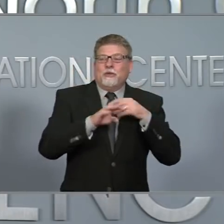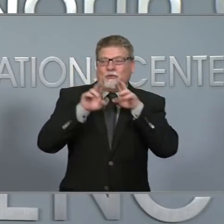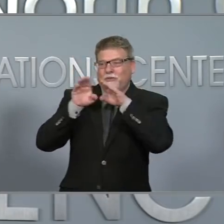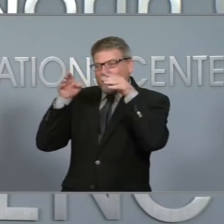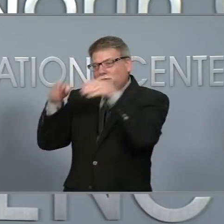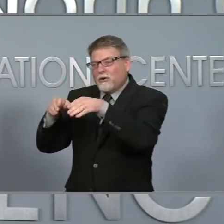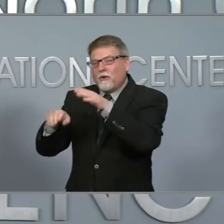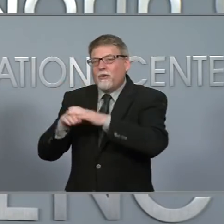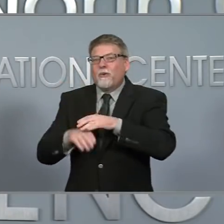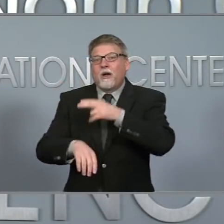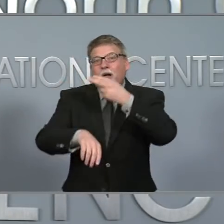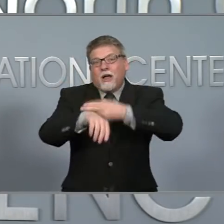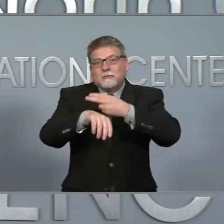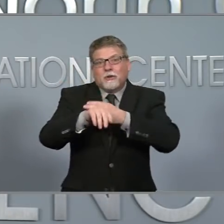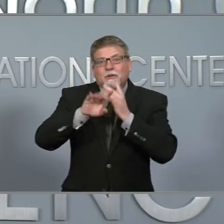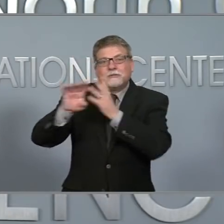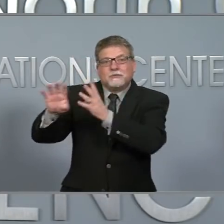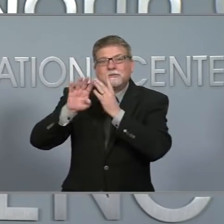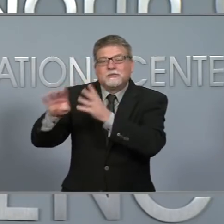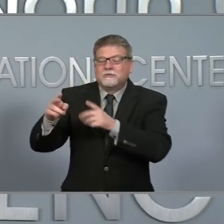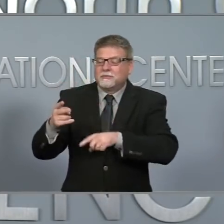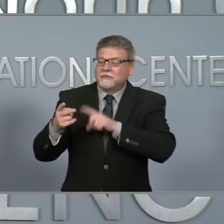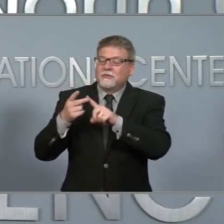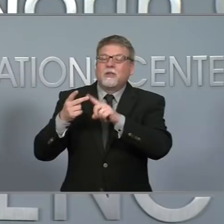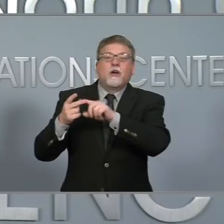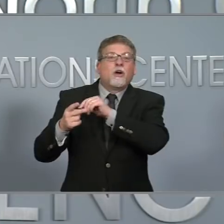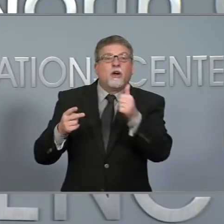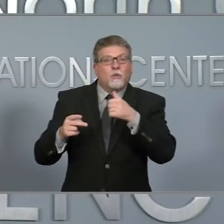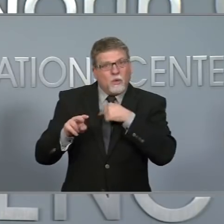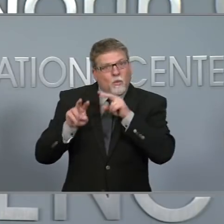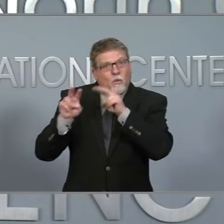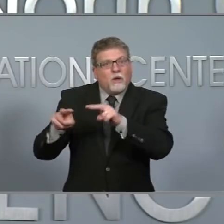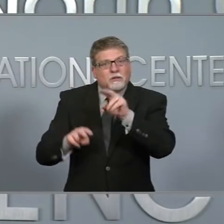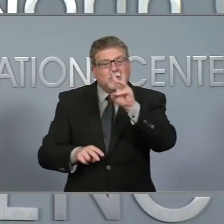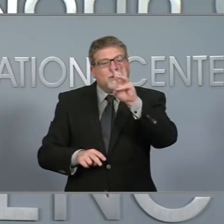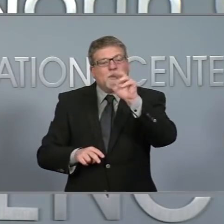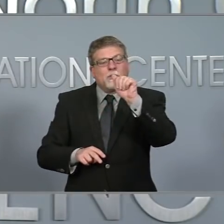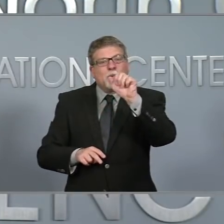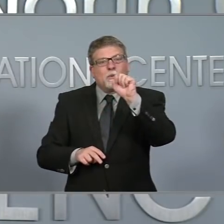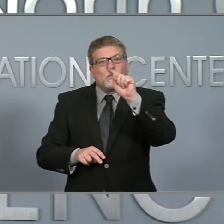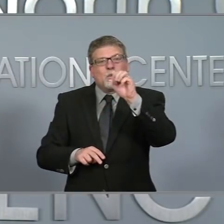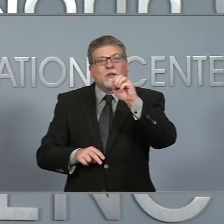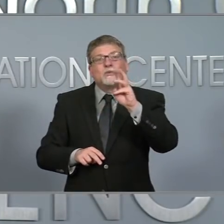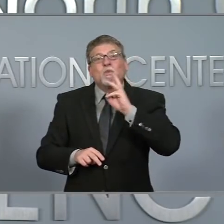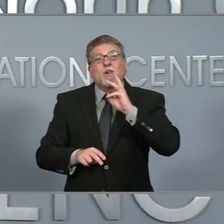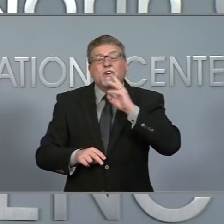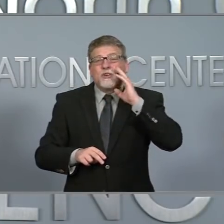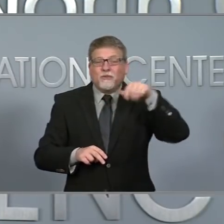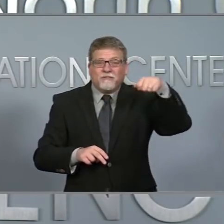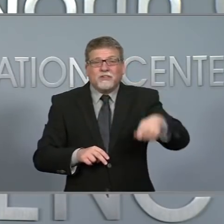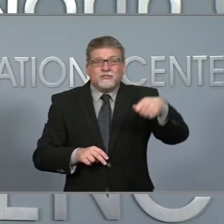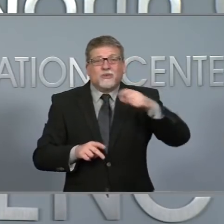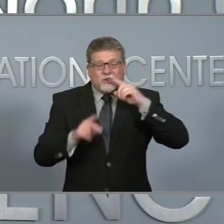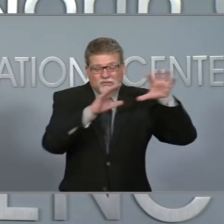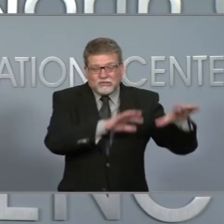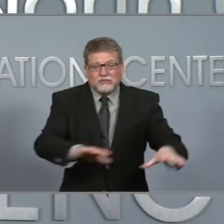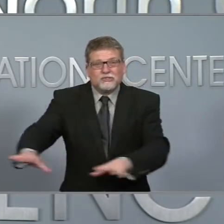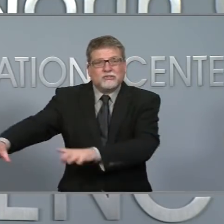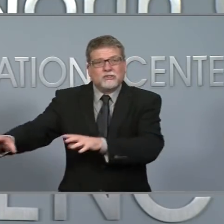similar a conseguir las citas a las emerge salas